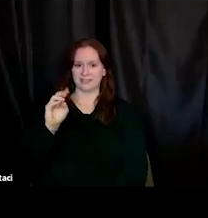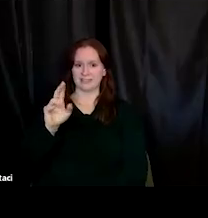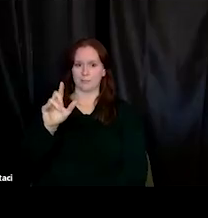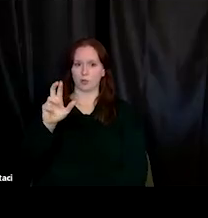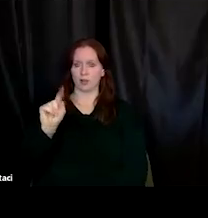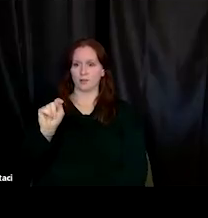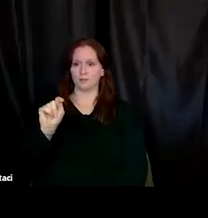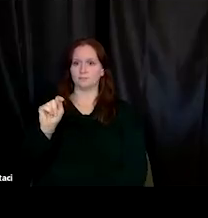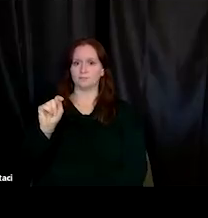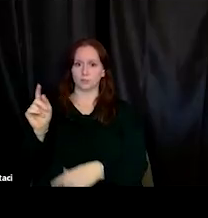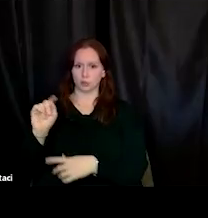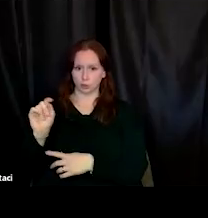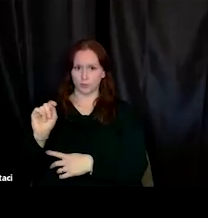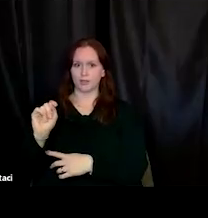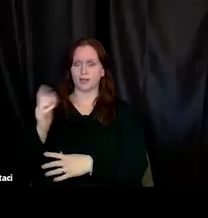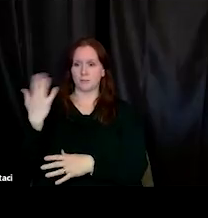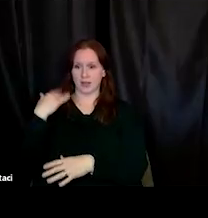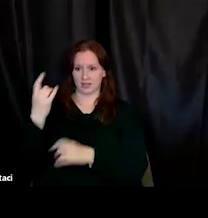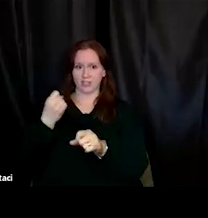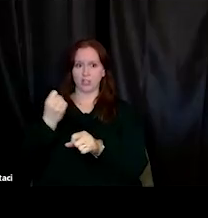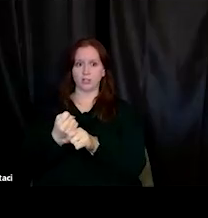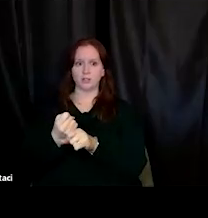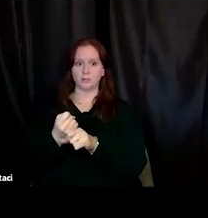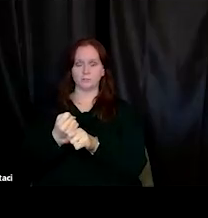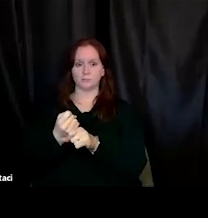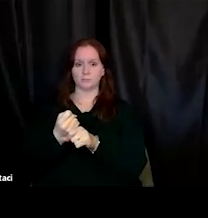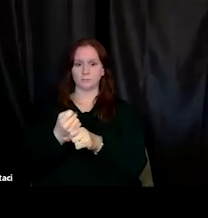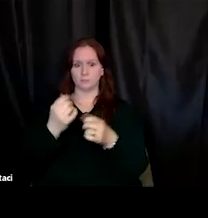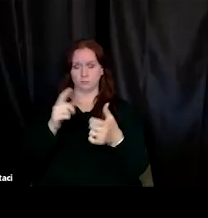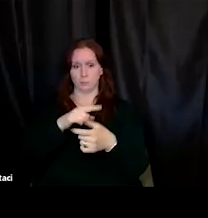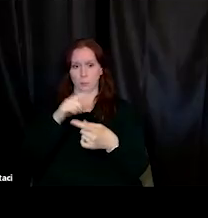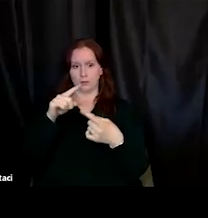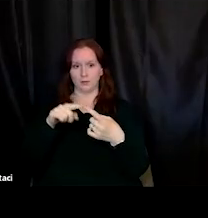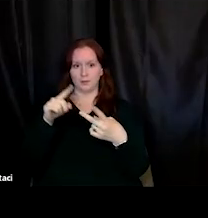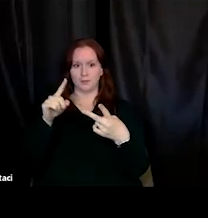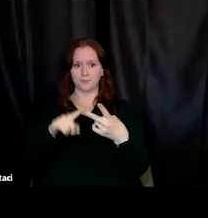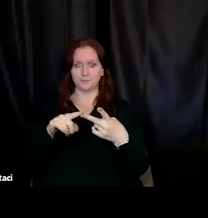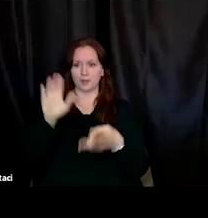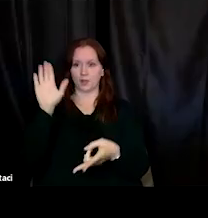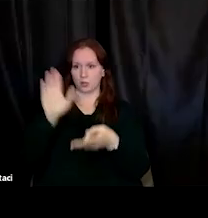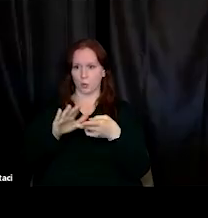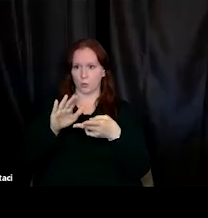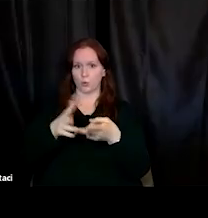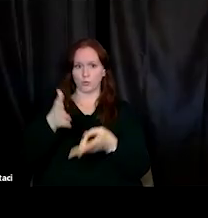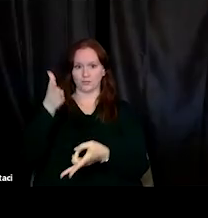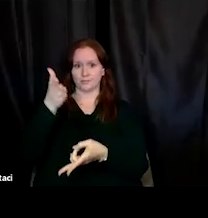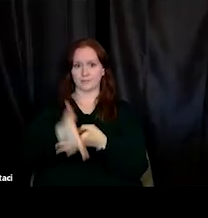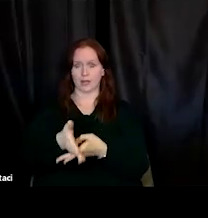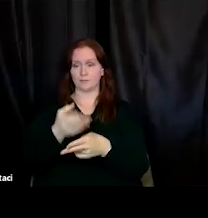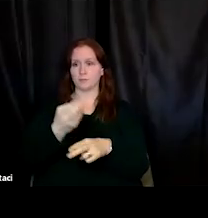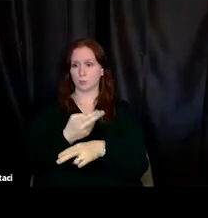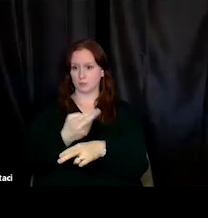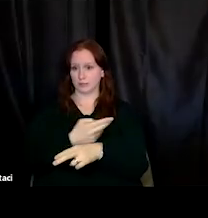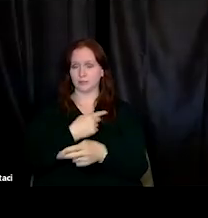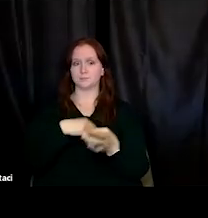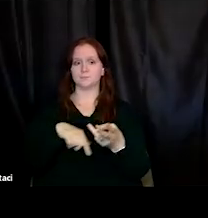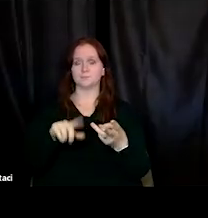miren la clase uno. Si quieren que su personal tome el curso, realmente les animamos a hacerlo.